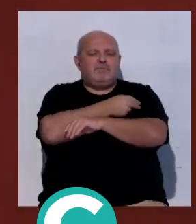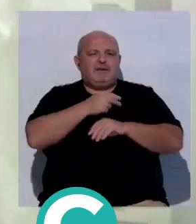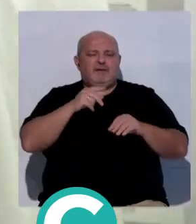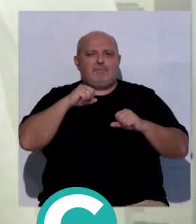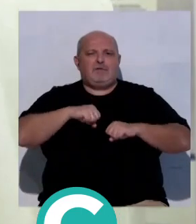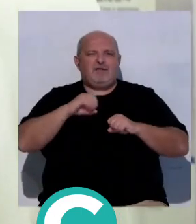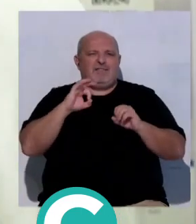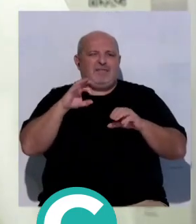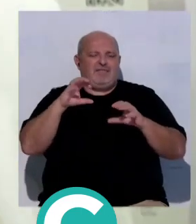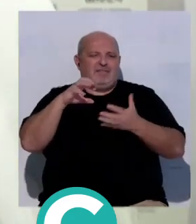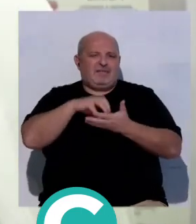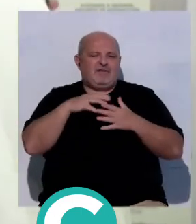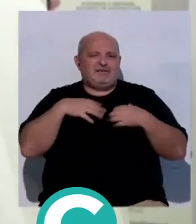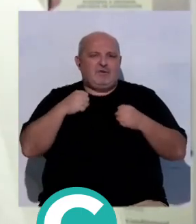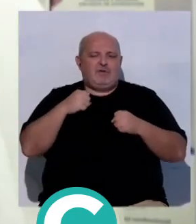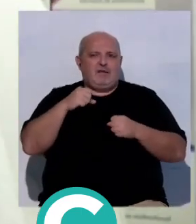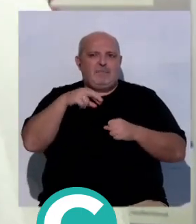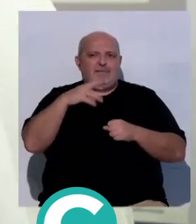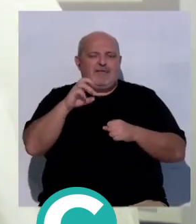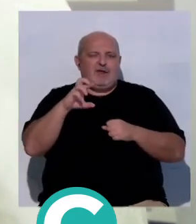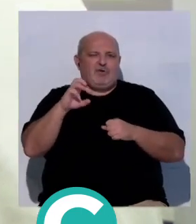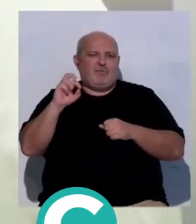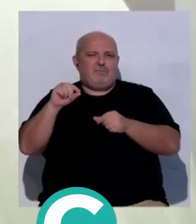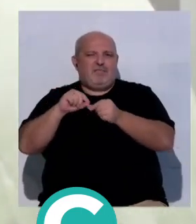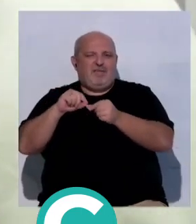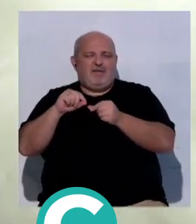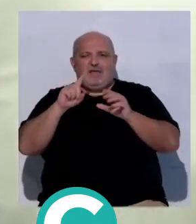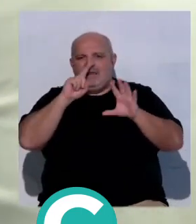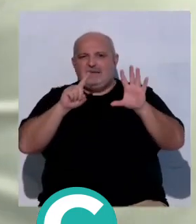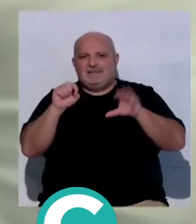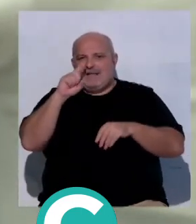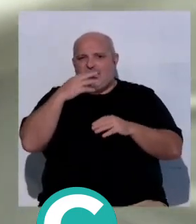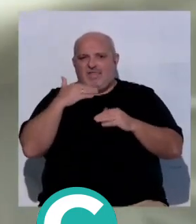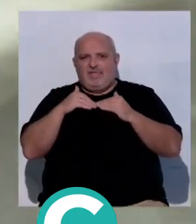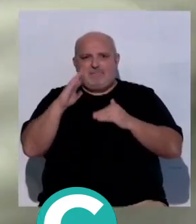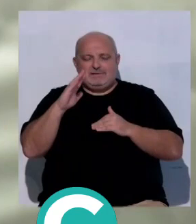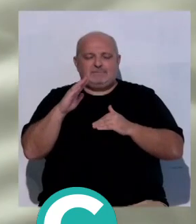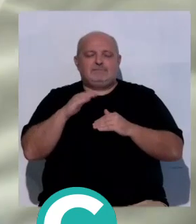los centros de salud del mentidero y la Merced que tengan más de 60 años además de los adultos